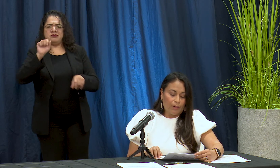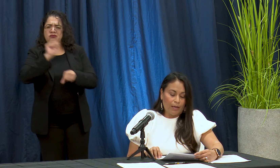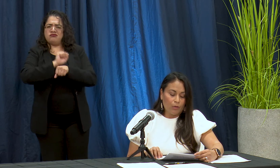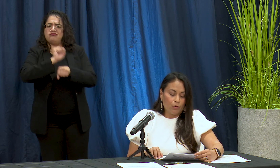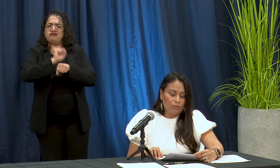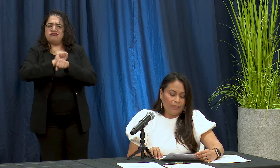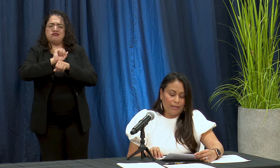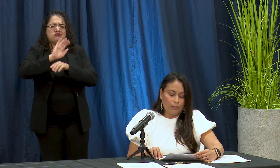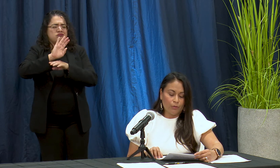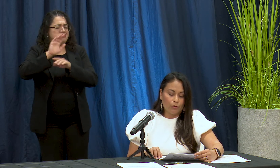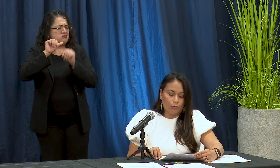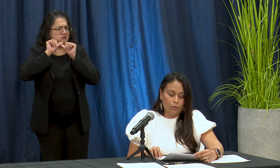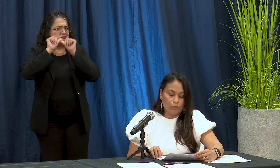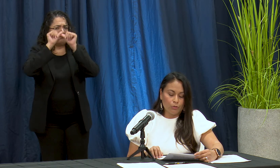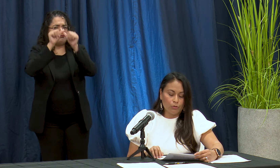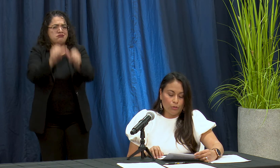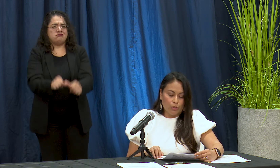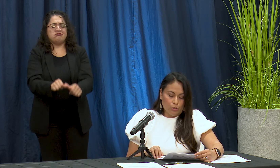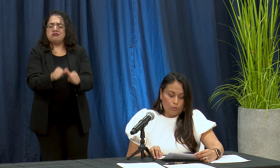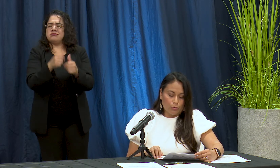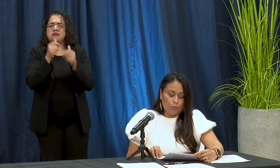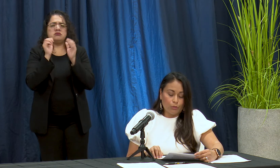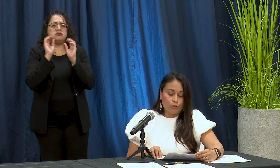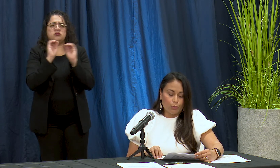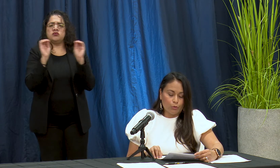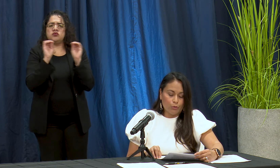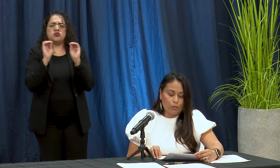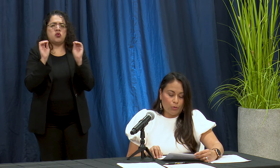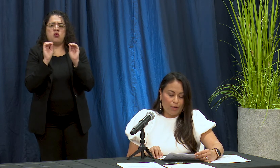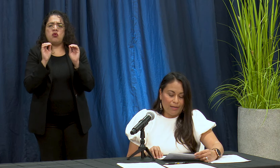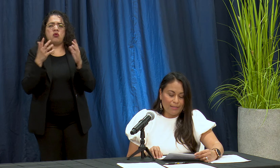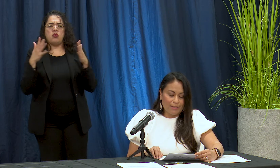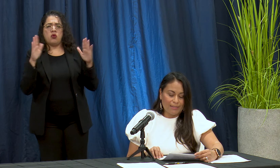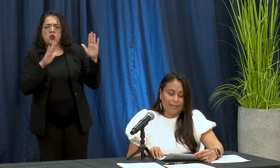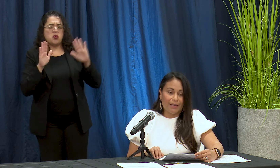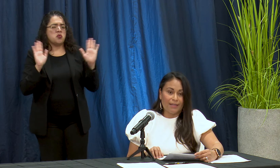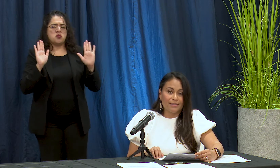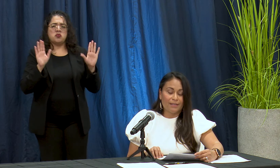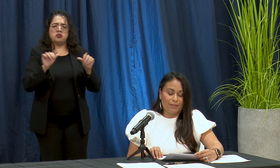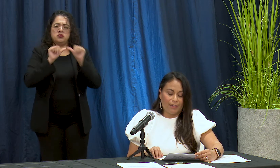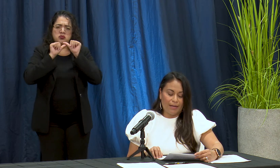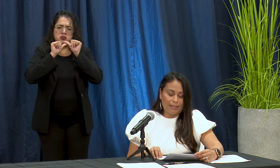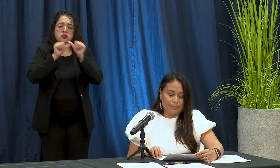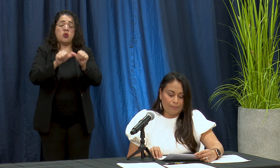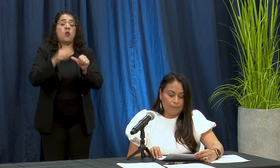era corp anando us tros con nuestro socios locales estatales federales en